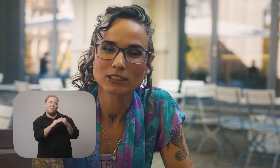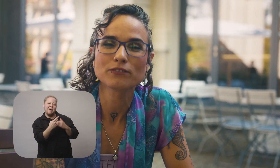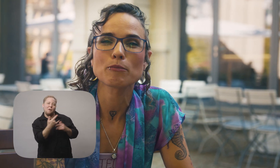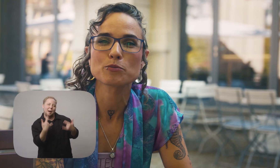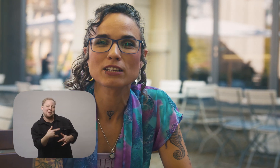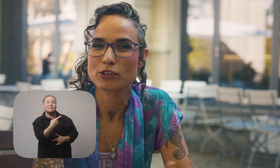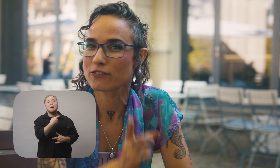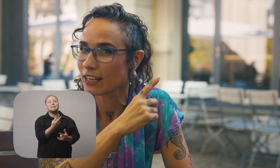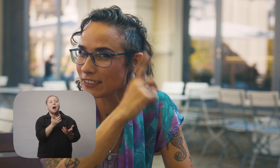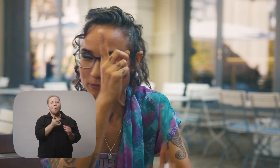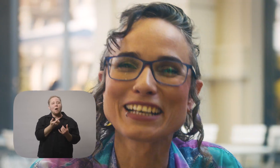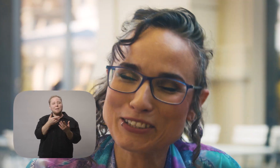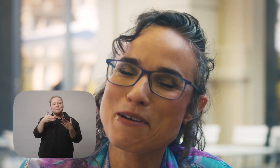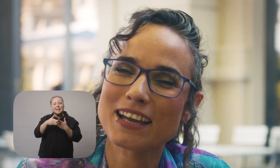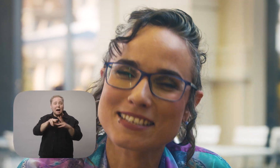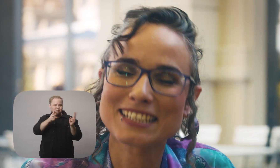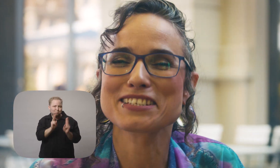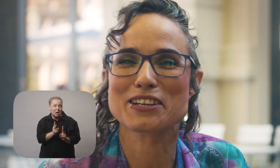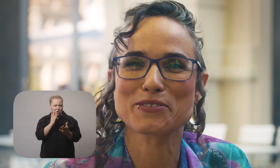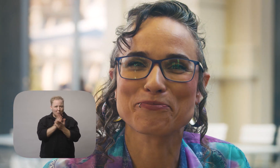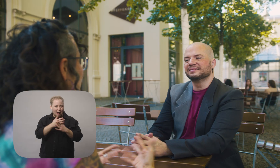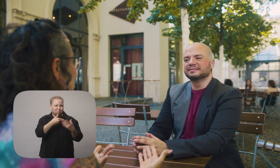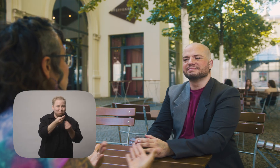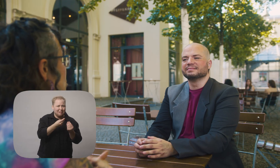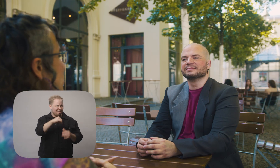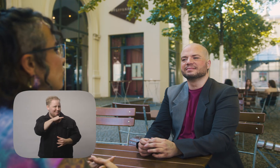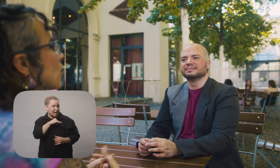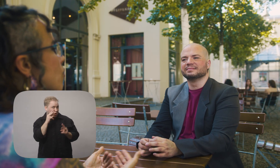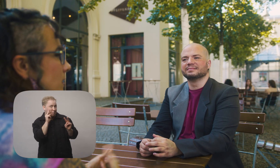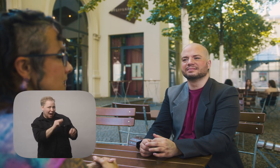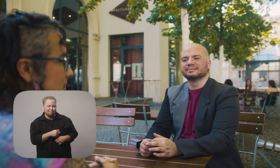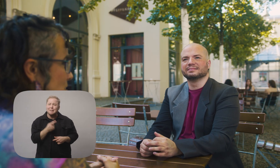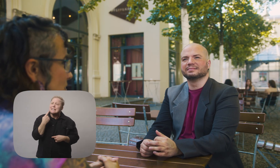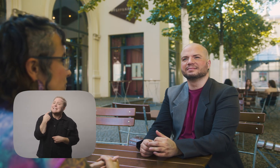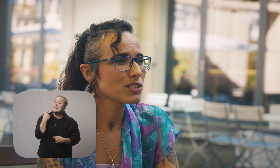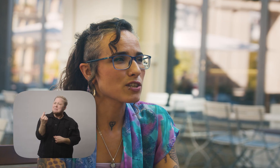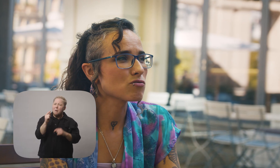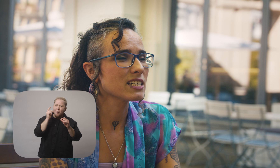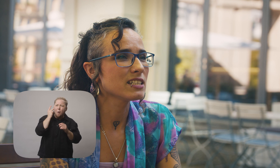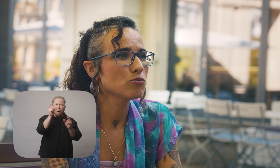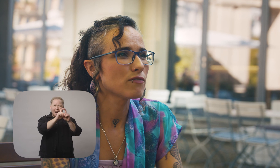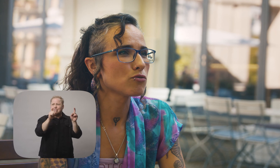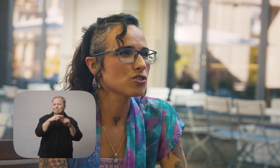Wir haben euch mal die Folge verlinkt. Klickt doch mal rein, sehr interessant. Was wünscht du dir denn von der hörenden Gesellschaft? Was wären so Dinge, die du dir wünschst,